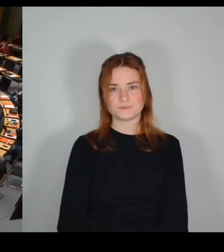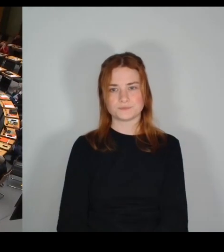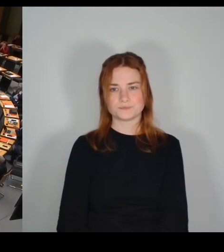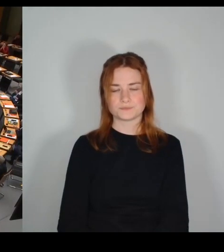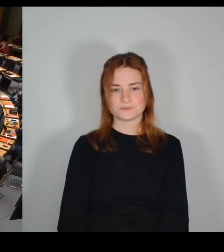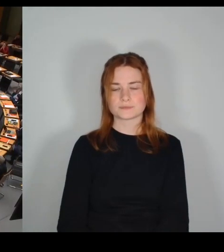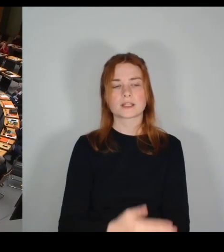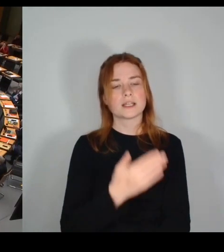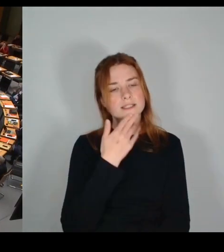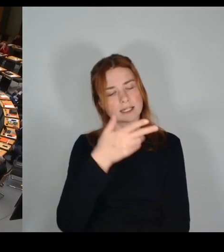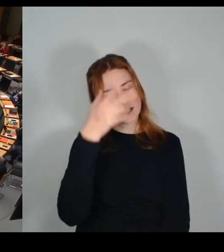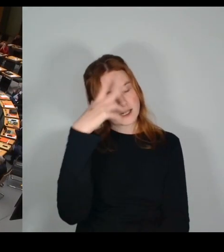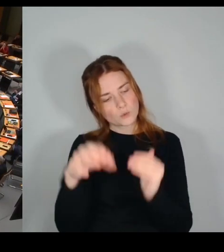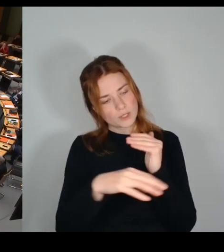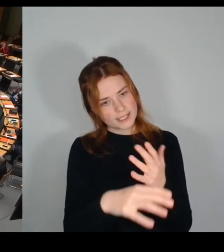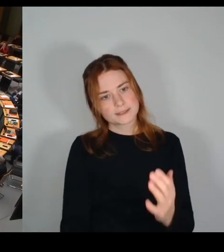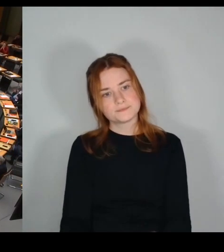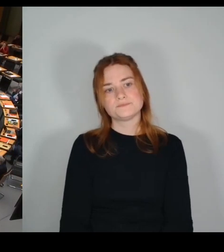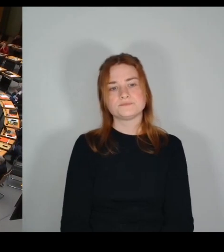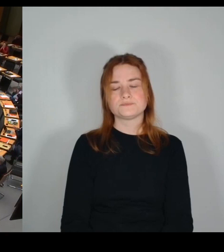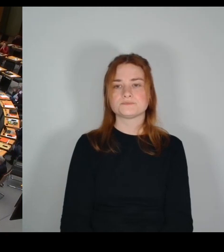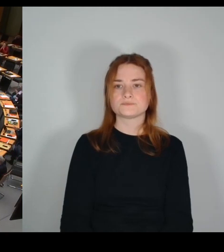Für die Linksfraktion hat jetzt die Kollegin Schubert das Wort.